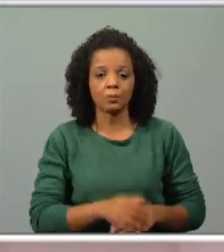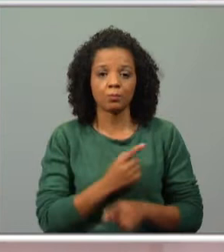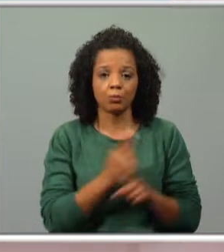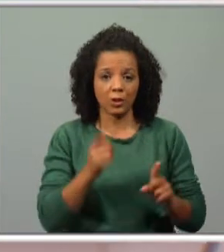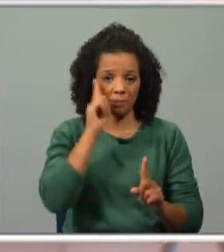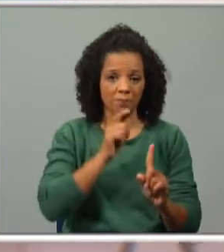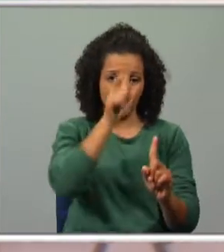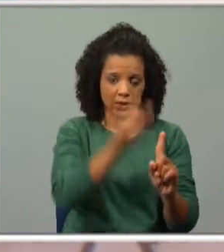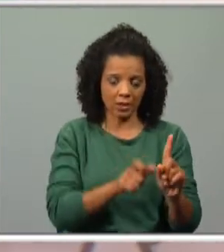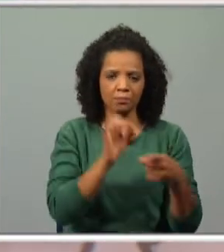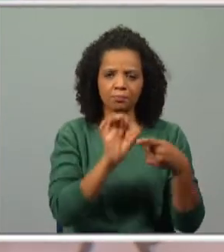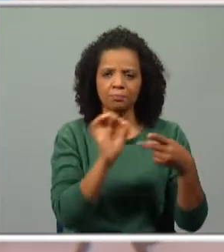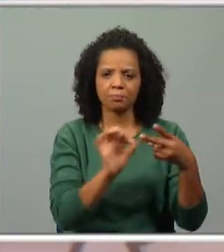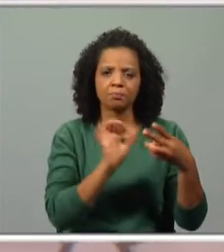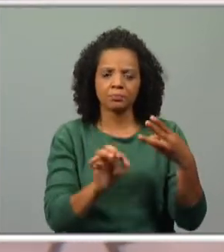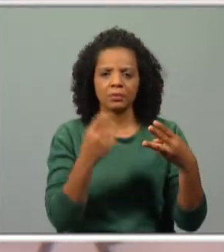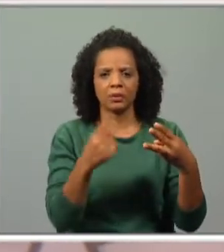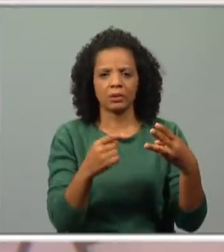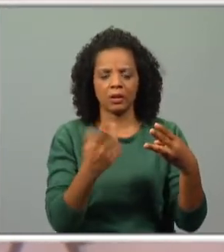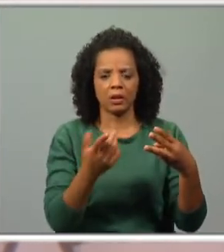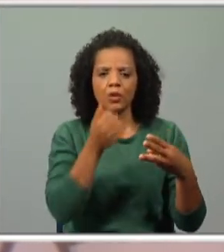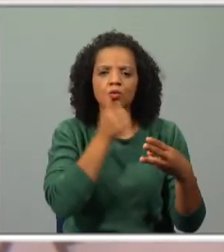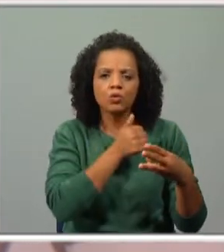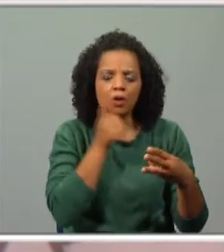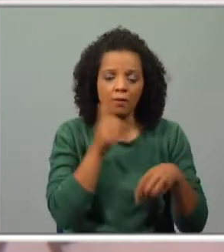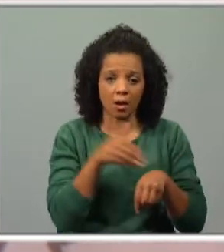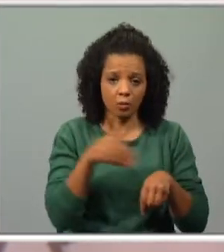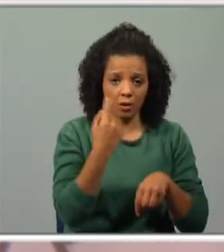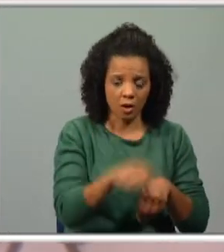caracterizada mostrando que o seu sofrimento naquele momento mas ao mesmo 特徵表明其在那一刻受苦，但同時